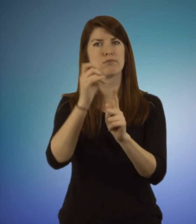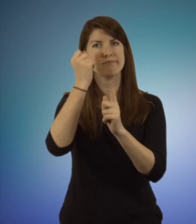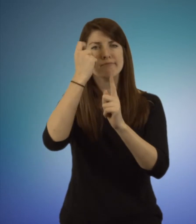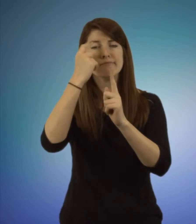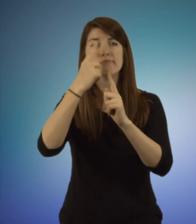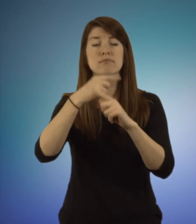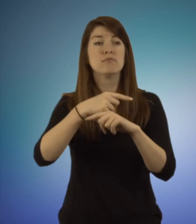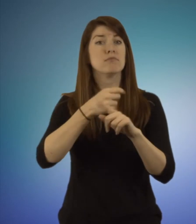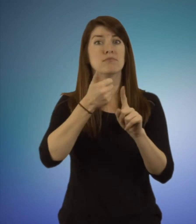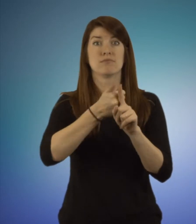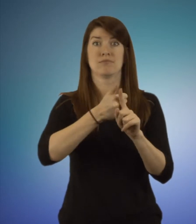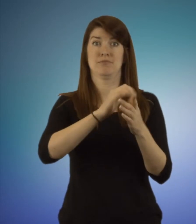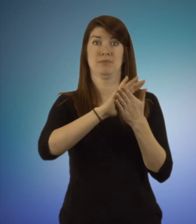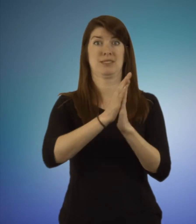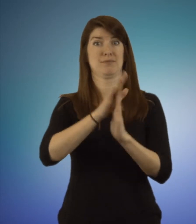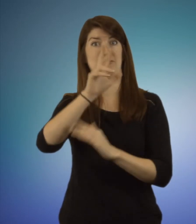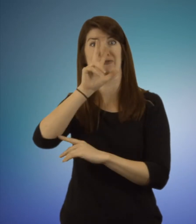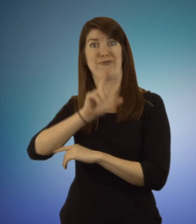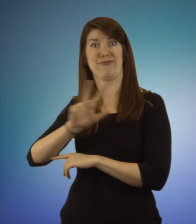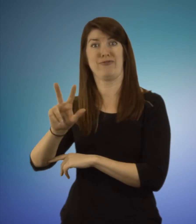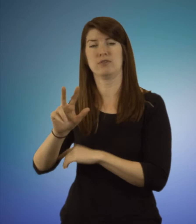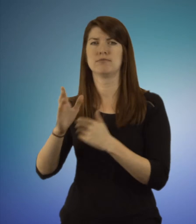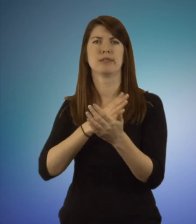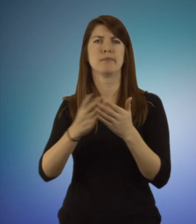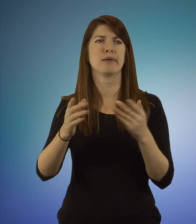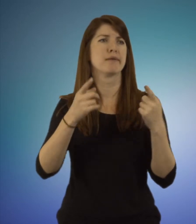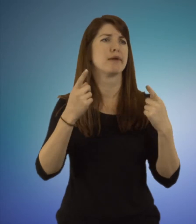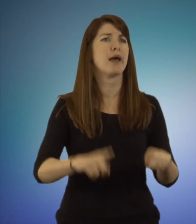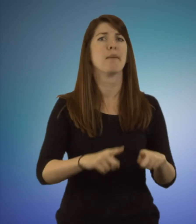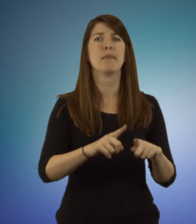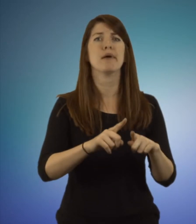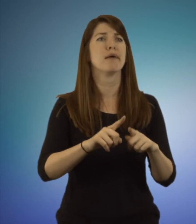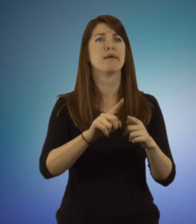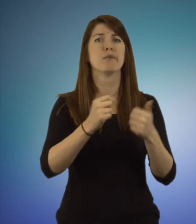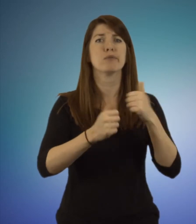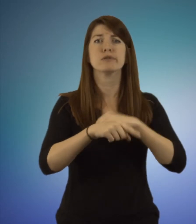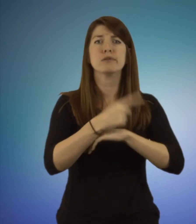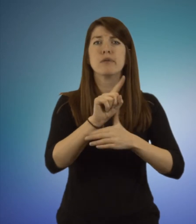La transición de un IFSP a un FIE es muy importante y es muy importante tener en cuenta